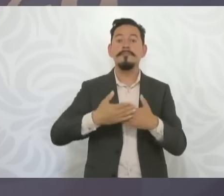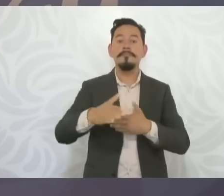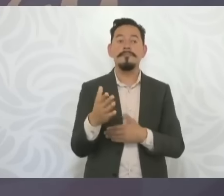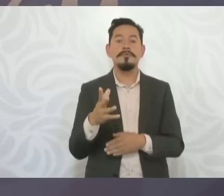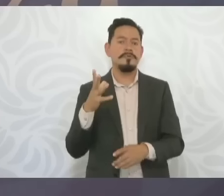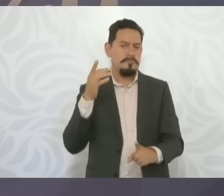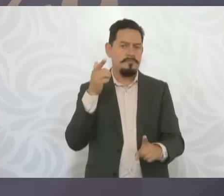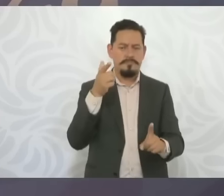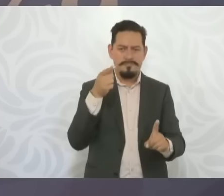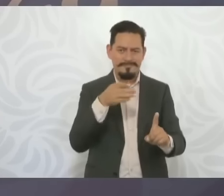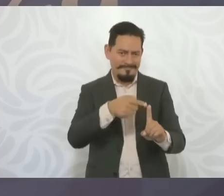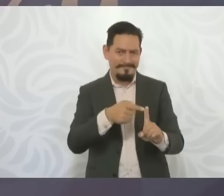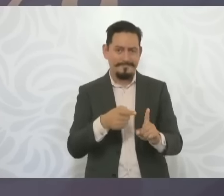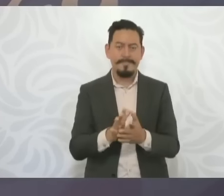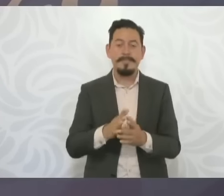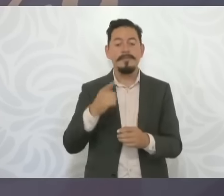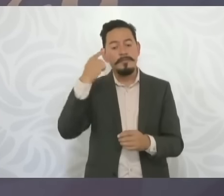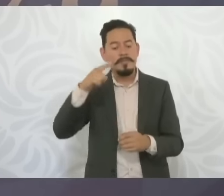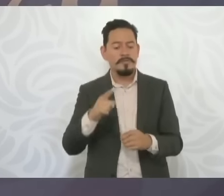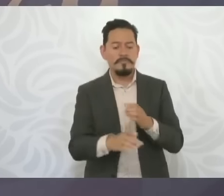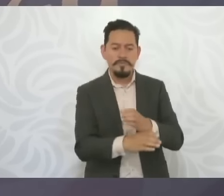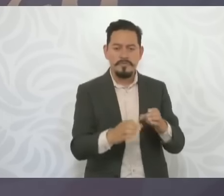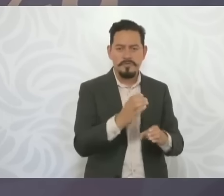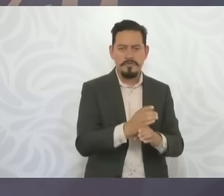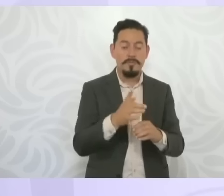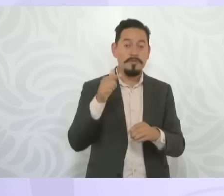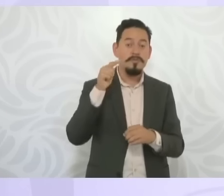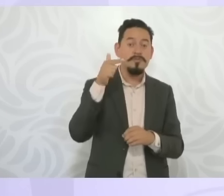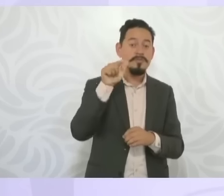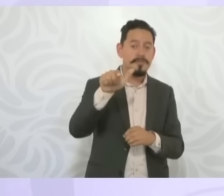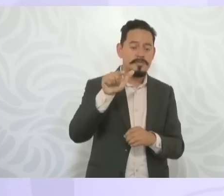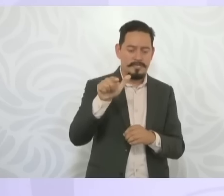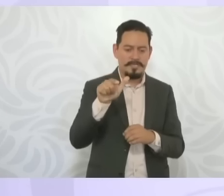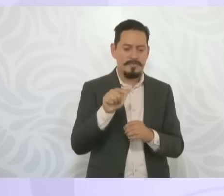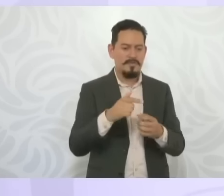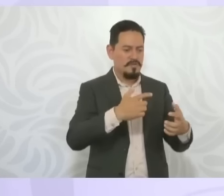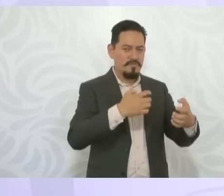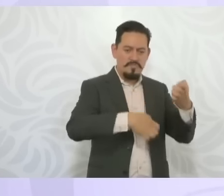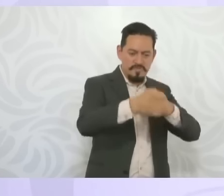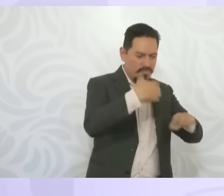los bienes y los equipos de 17 empresas que saqueaban el subsuelo al amprado de disposiciones